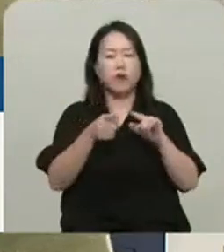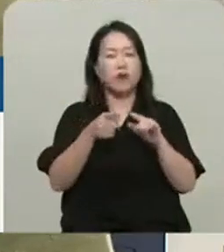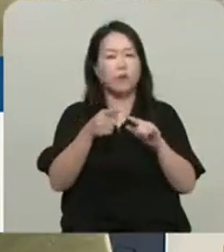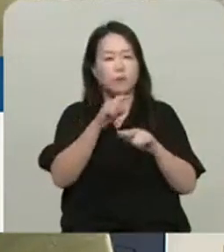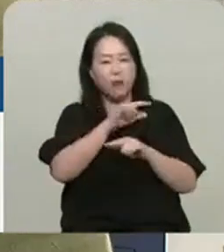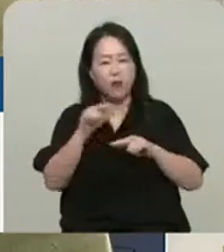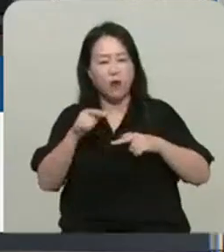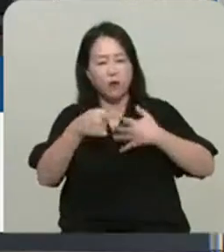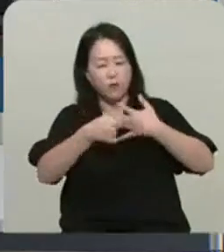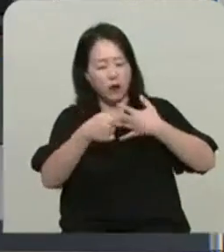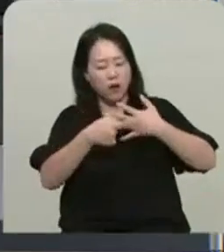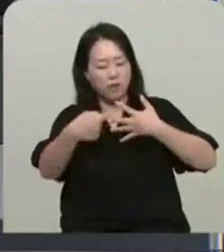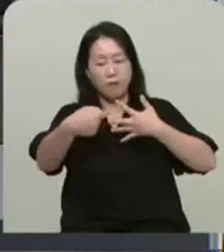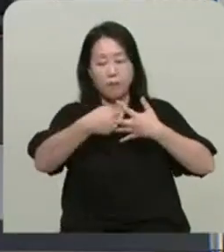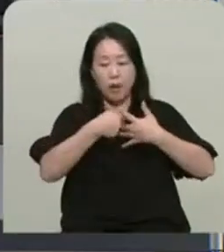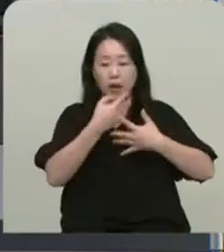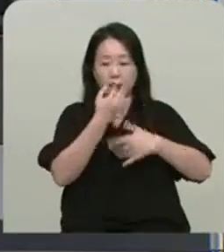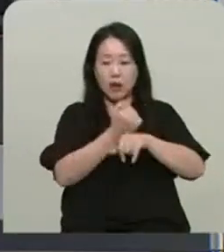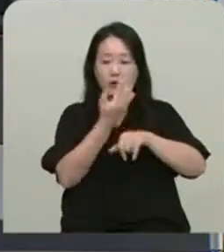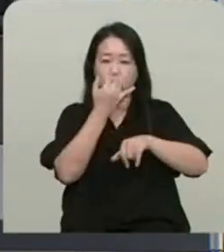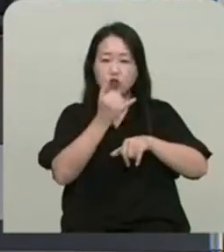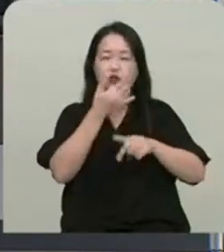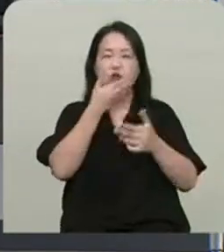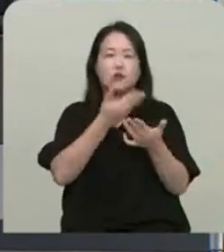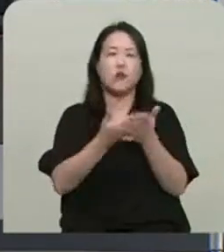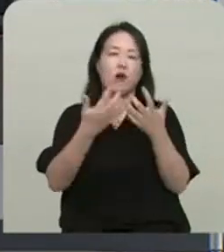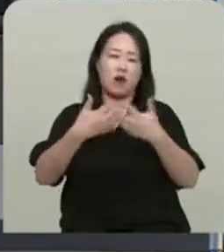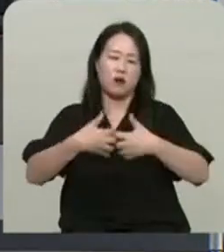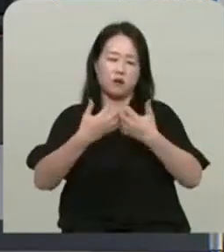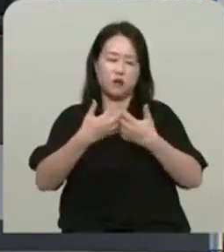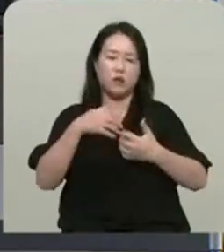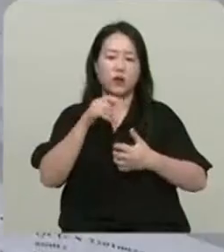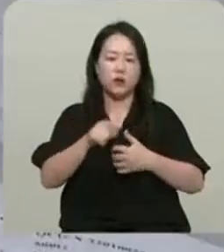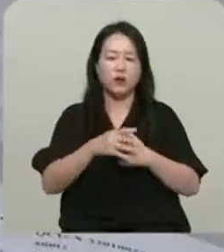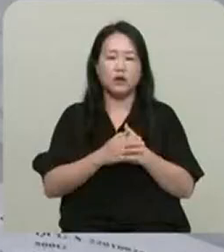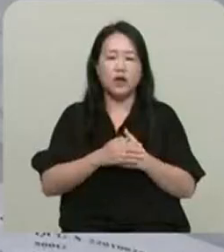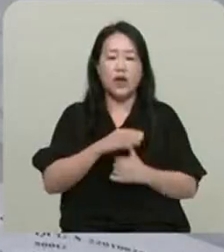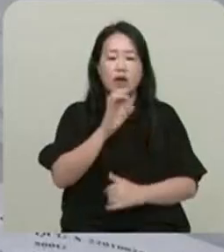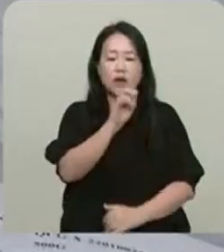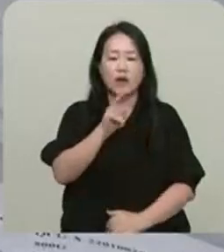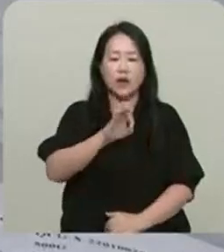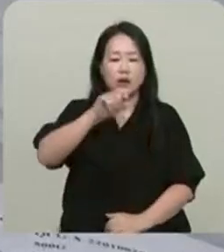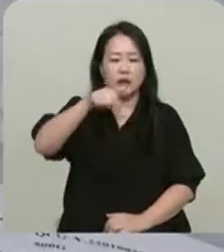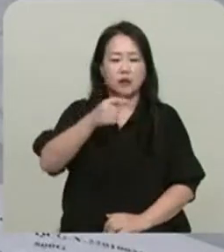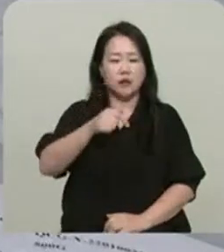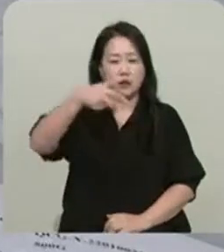있습니다. 이차전지 관련 핵심기술은 양극 재의 핵심요소인 전구체 등 다양한